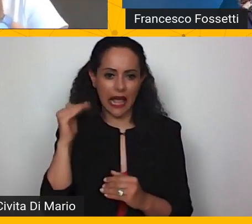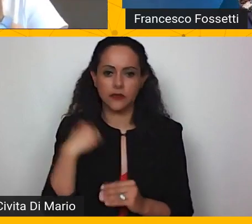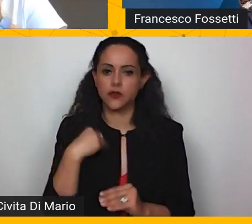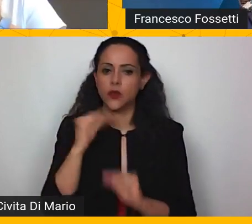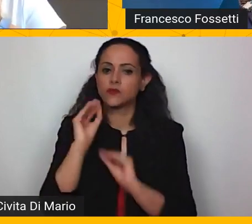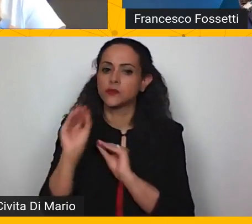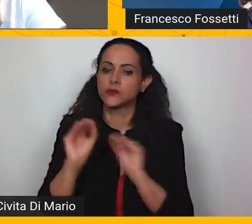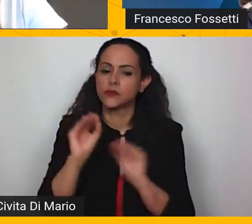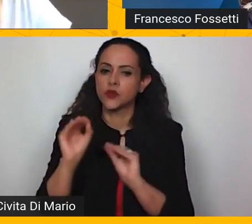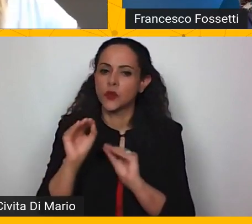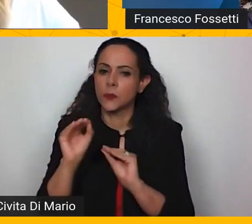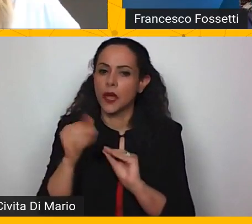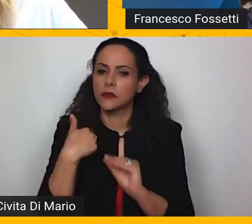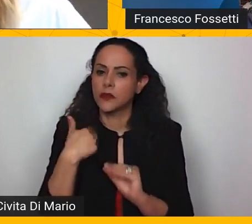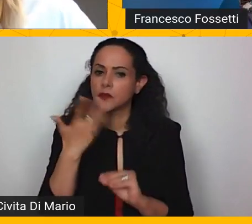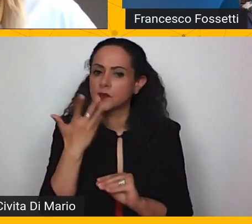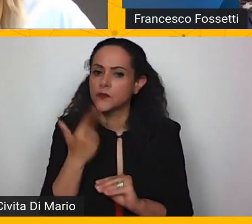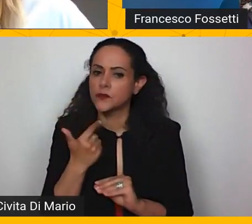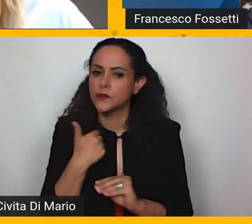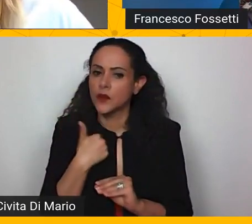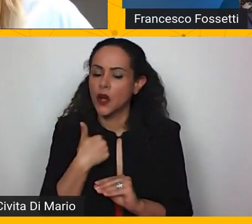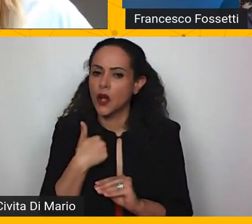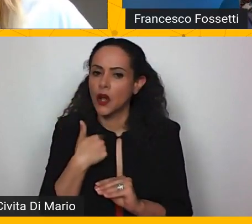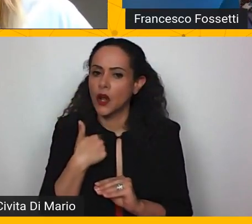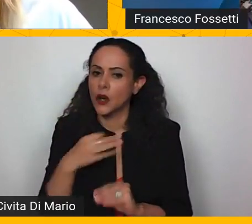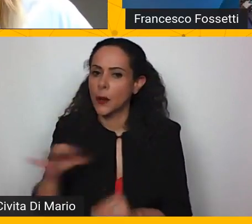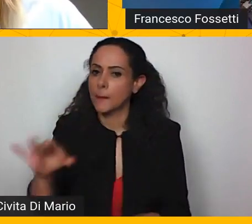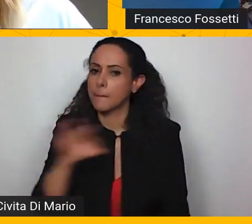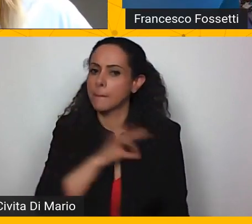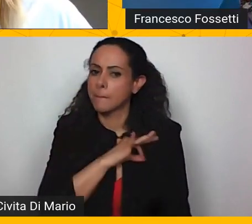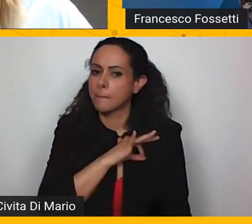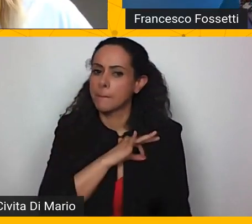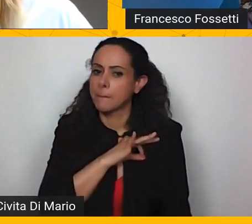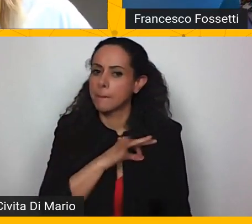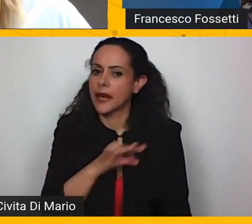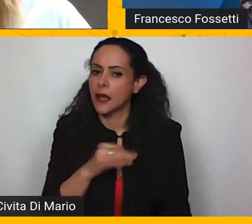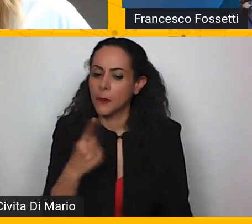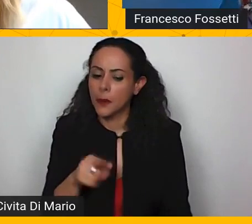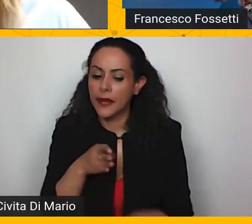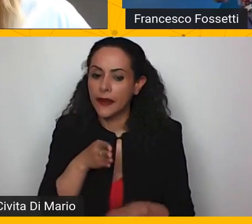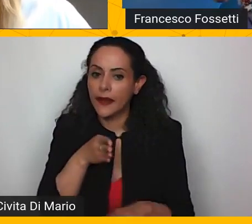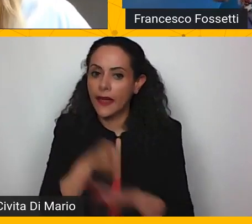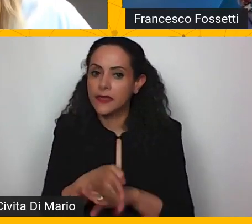un ragazzo chiede eh un obolo